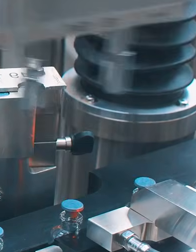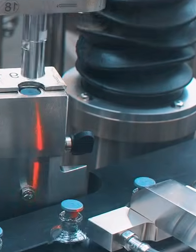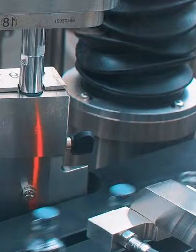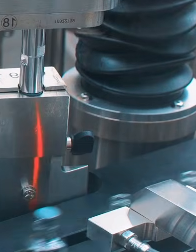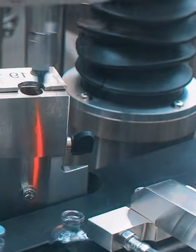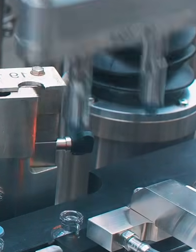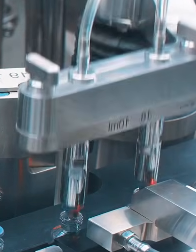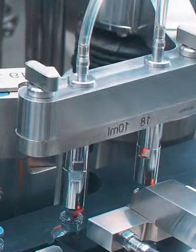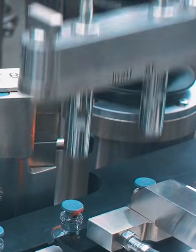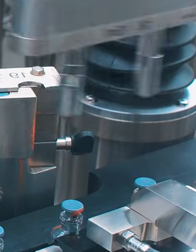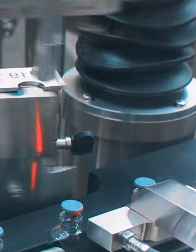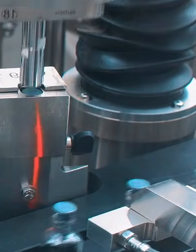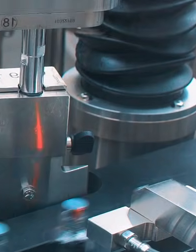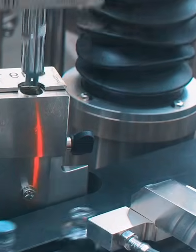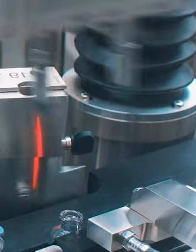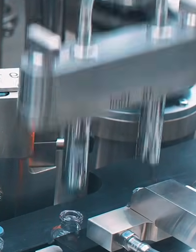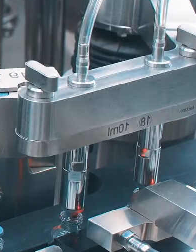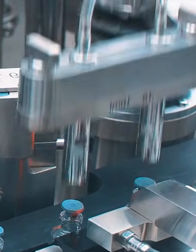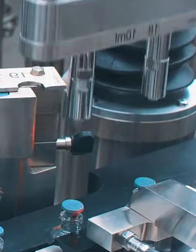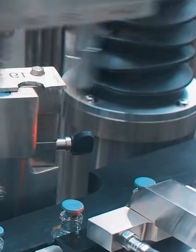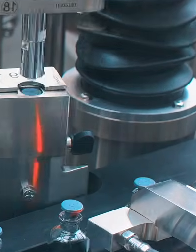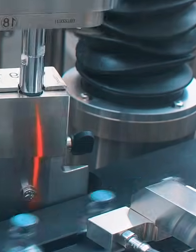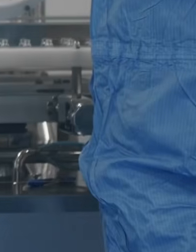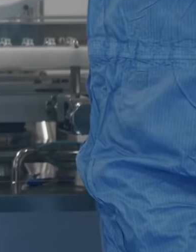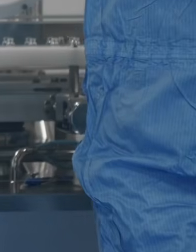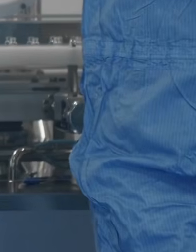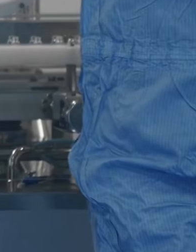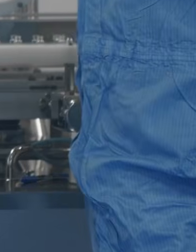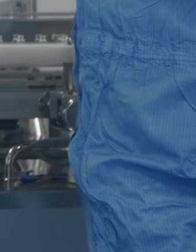que México produzca lo que consume y fortalezca su soberanía sanitaria.